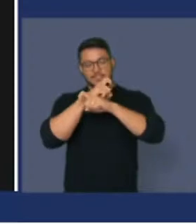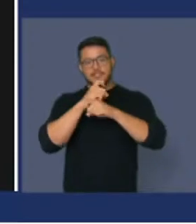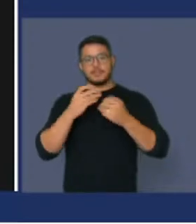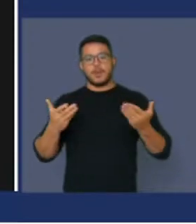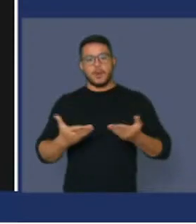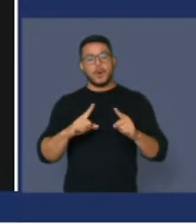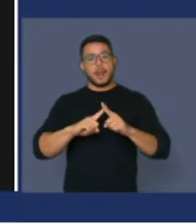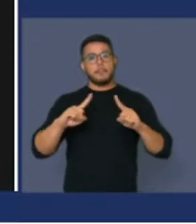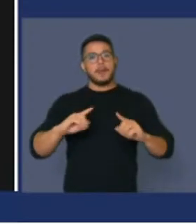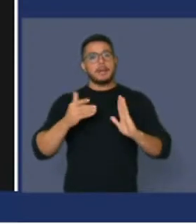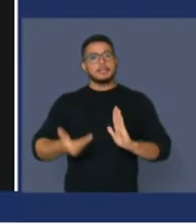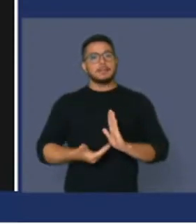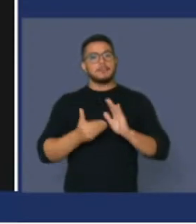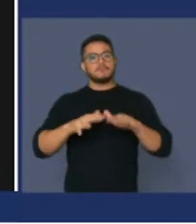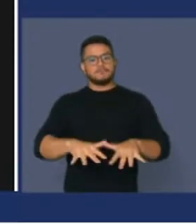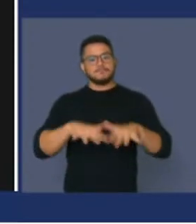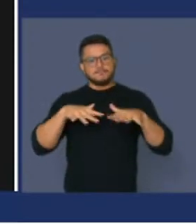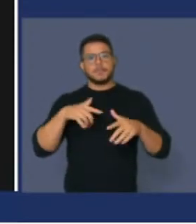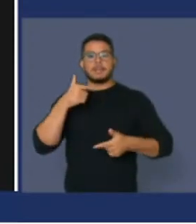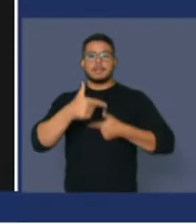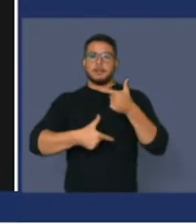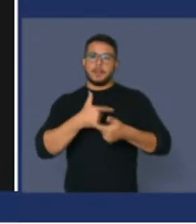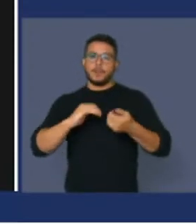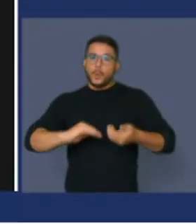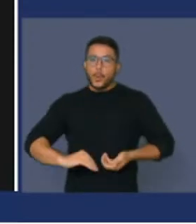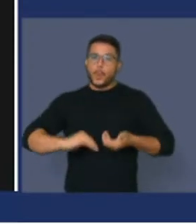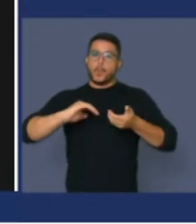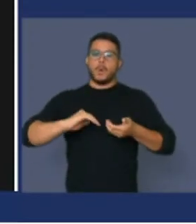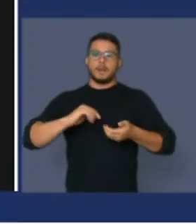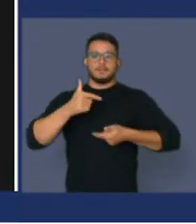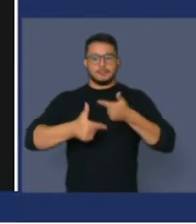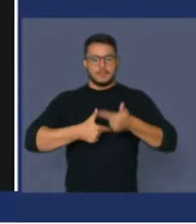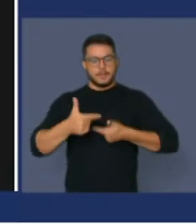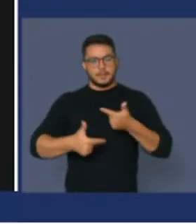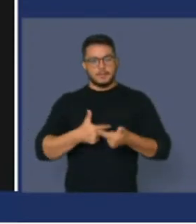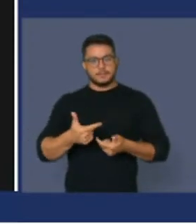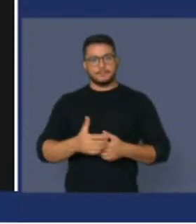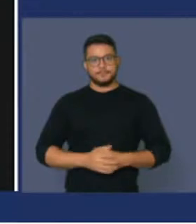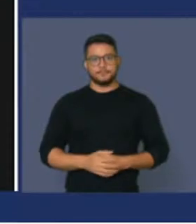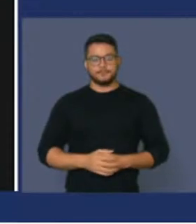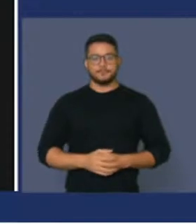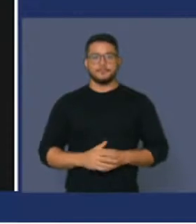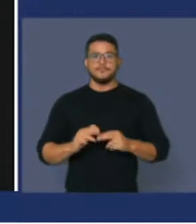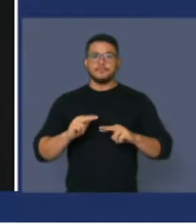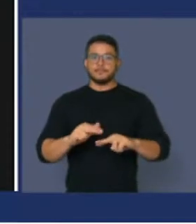OMITINDO, A CÂMARA FEDERAL NÃO ESTÁ SE OMITINDO, PORTANTO MUITO OBRIGADO PRESIDENTE E HOJE SE CONCLUI UMA ETAPA QUE NÓS TÍNHAMOS